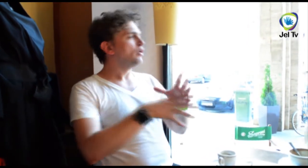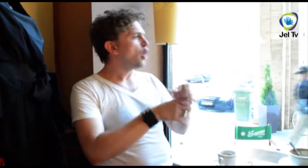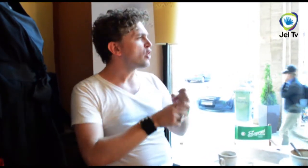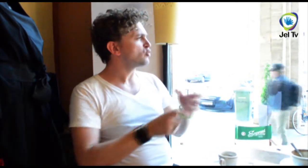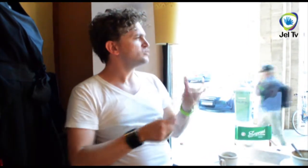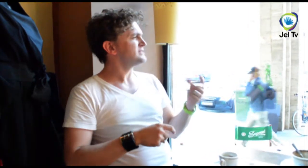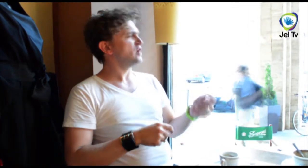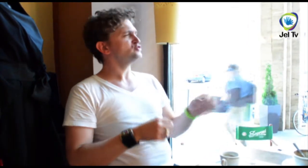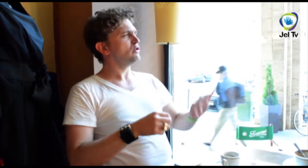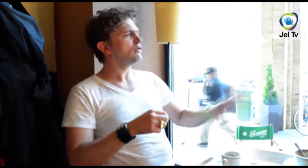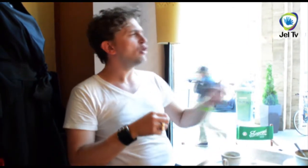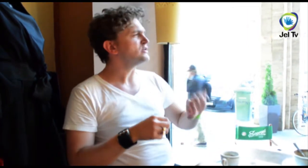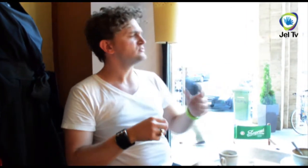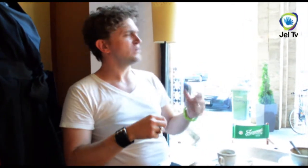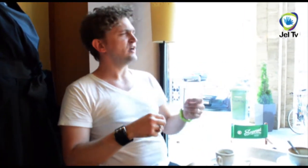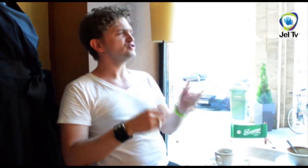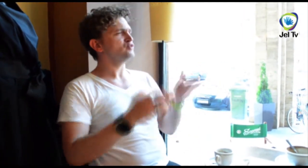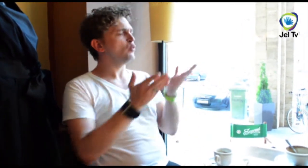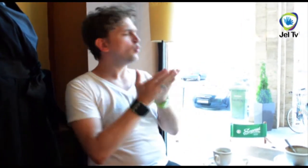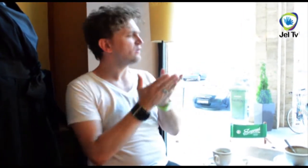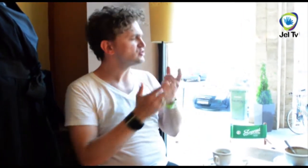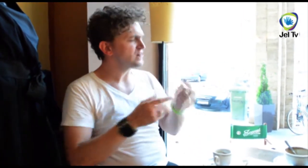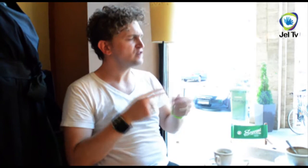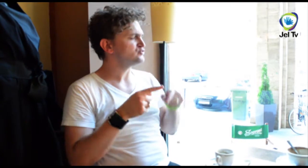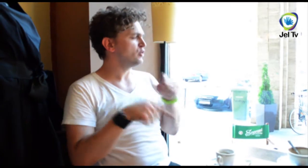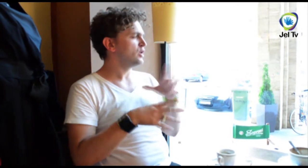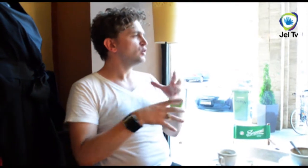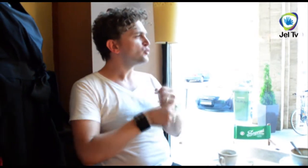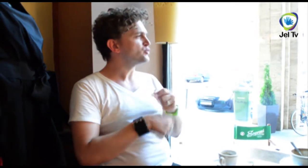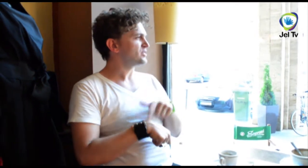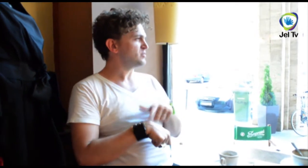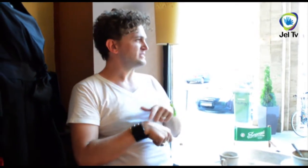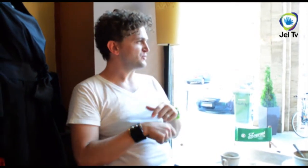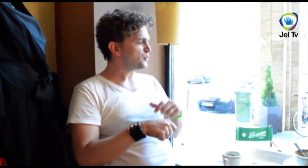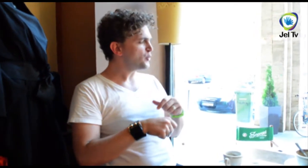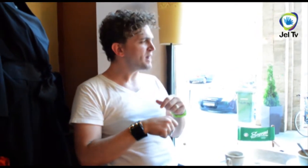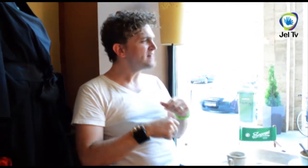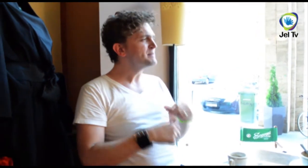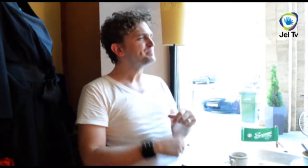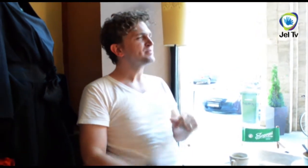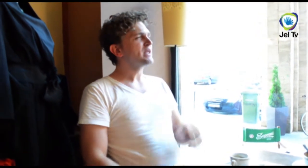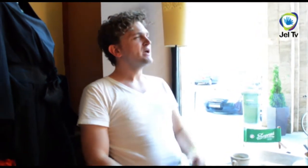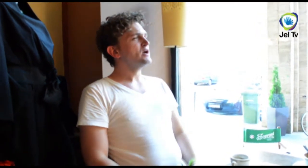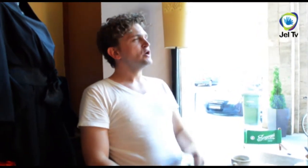Anyagozással, rajzolással, olvasással töltöttem el az időt.